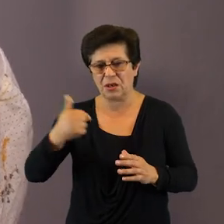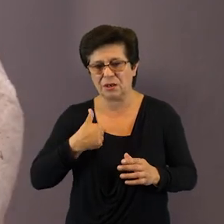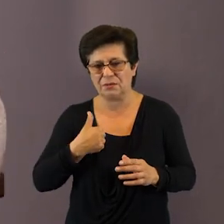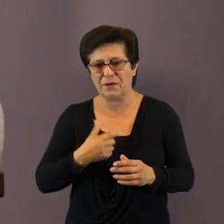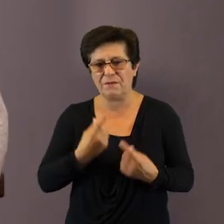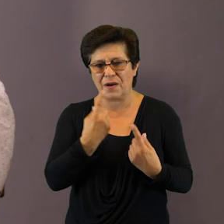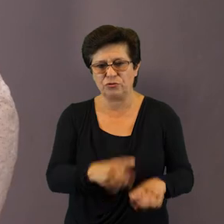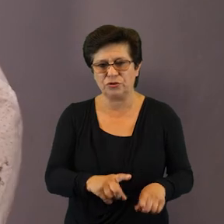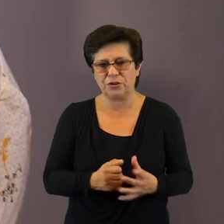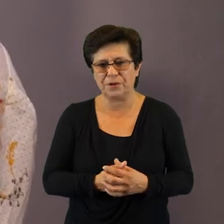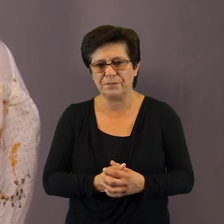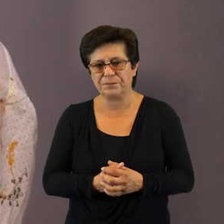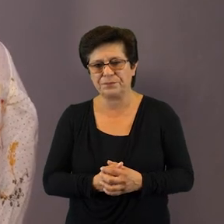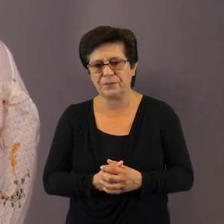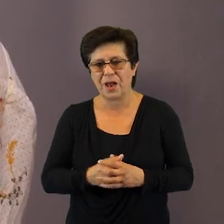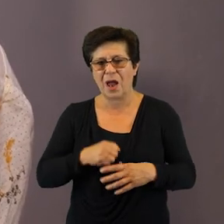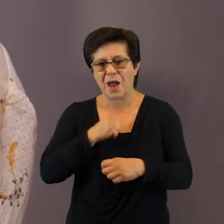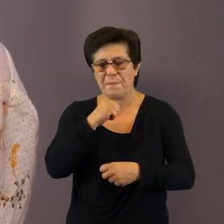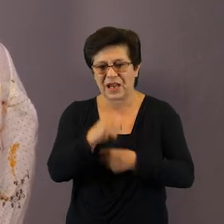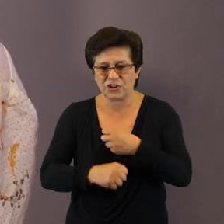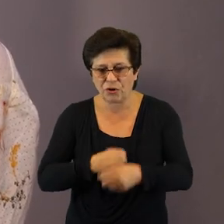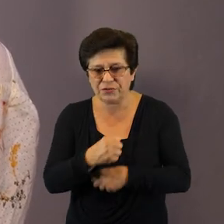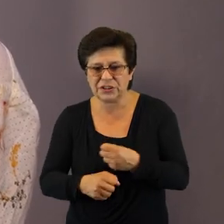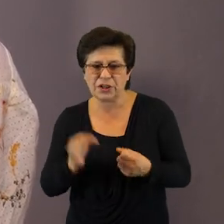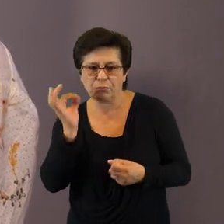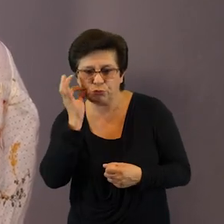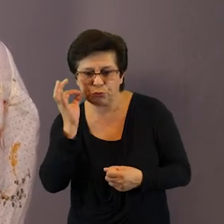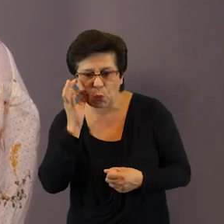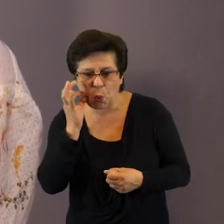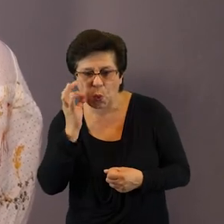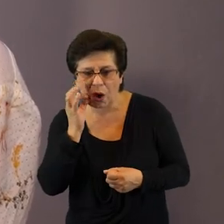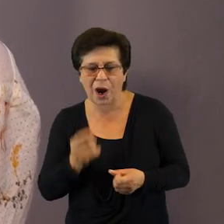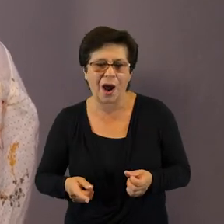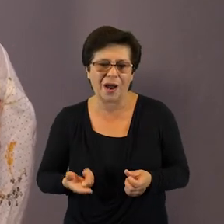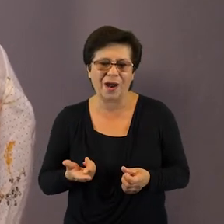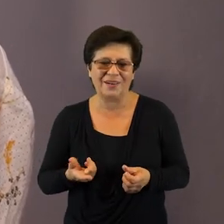Między innymi "Pracowita pszczółka", "Kalendarz dla rolników". To być może państwo znają. - Tak, doskonale się to czyta